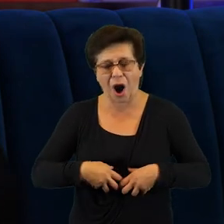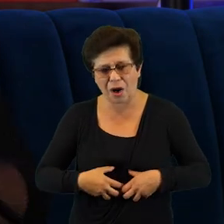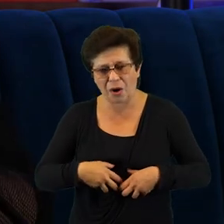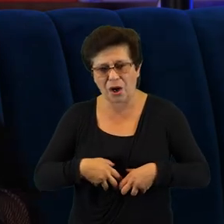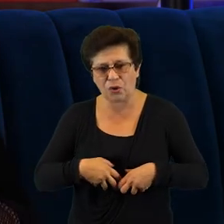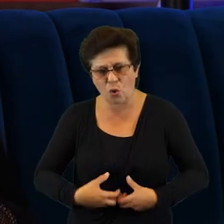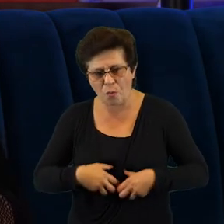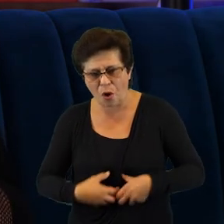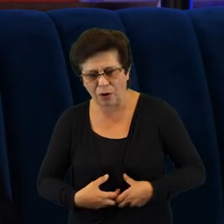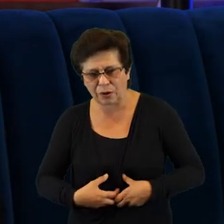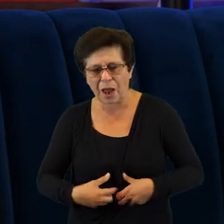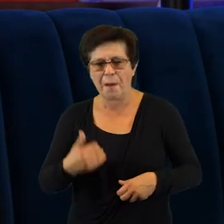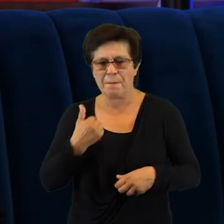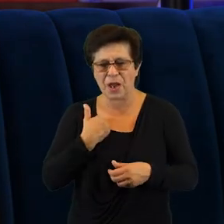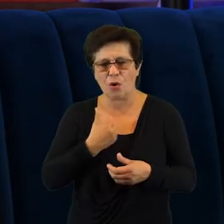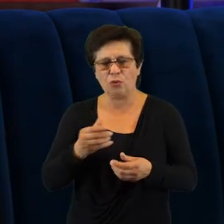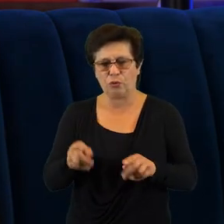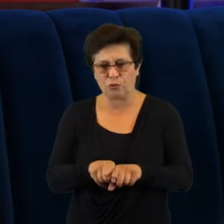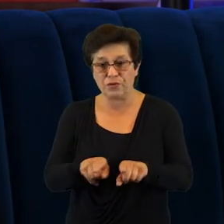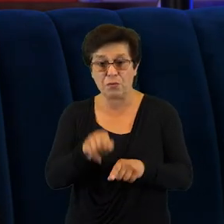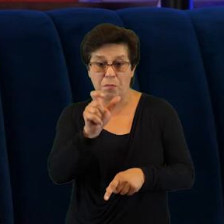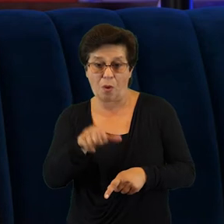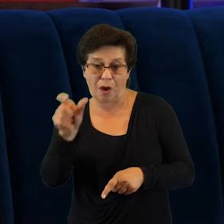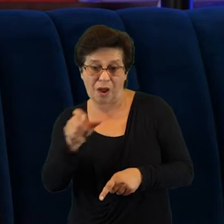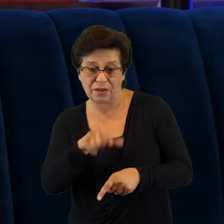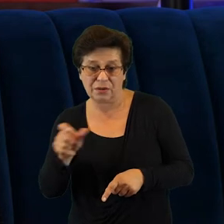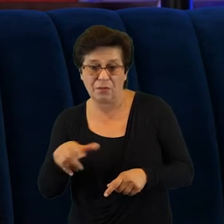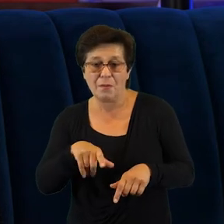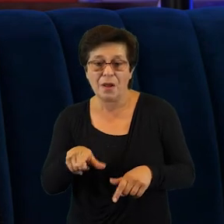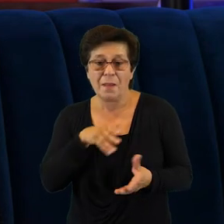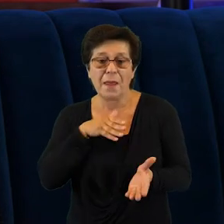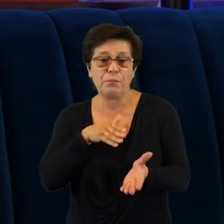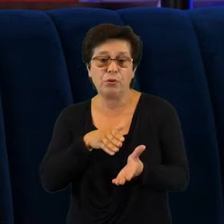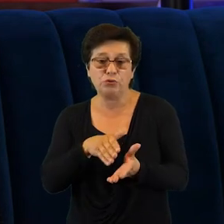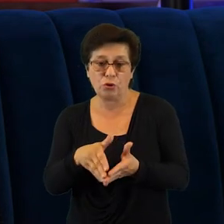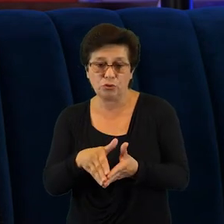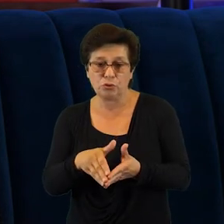Ja muszę powiedzieć, że na początku lipca